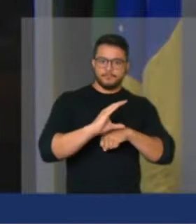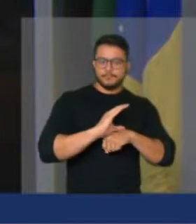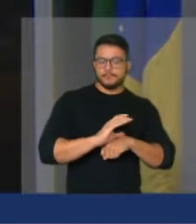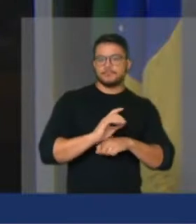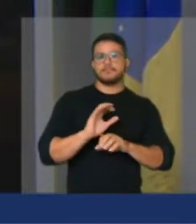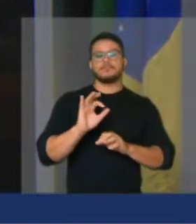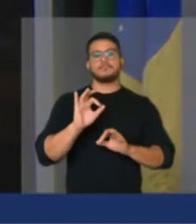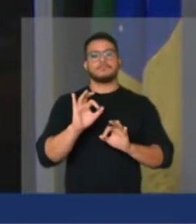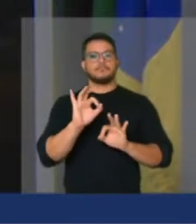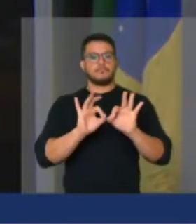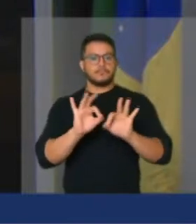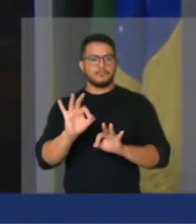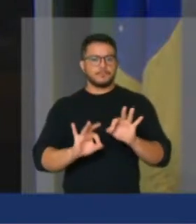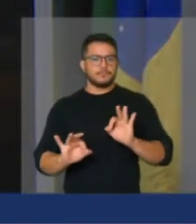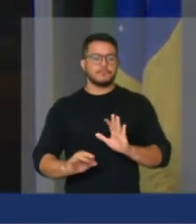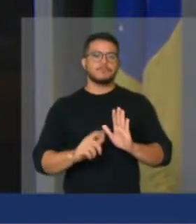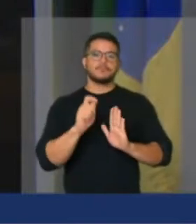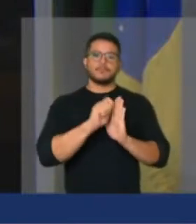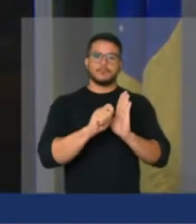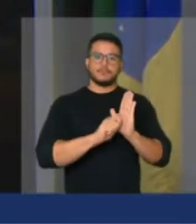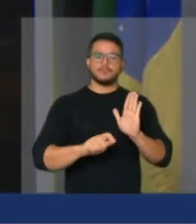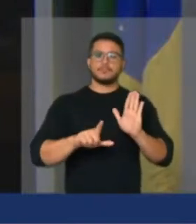LEGISLATIVA E A CONSTITUCIONALIDADE PELA DOUTA COMISSÃO DE CONSTITUIÇÃO,